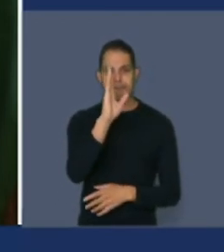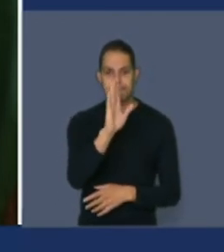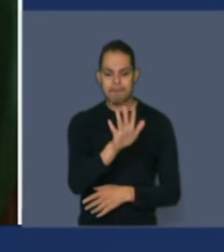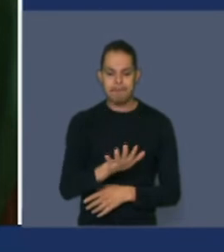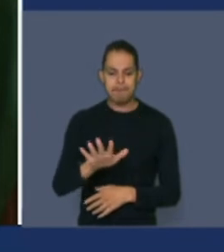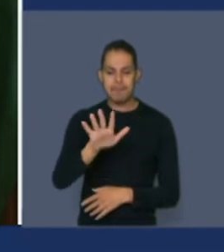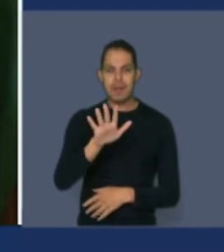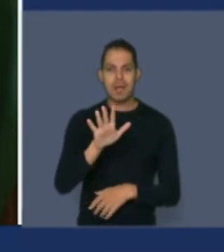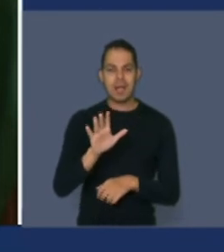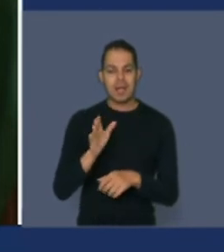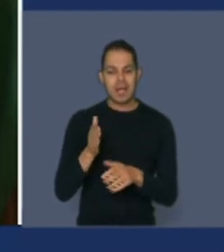TENHAM ACESSO É SAÚDE. O PRESIDENTE DA REPÚBLICA DISSE